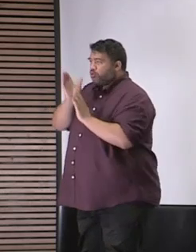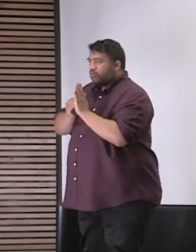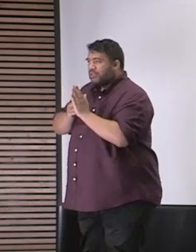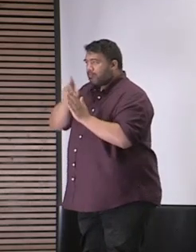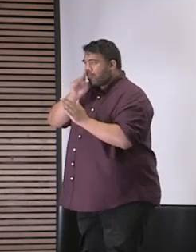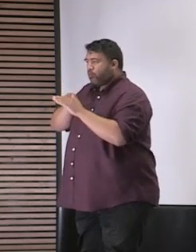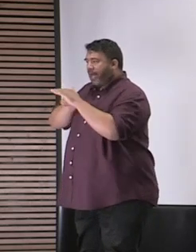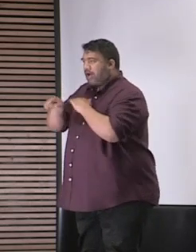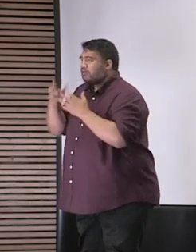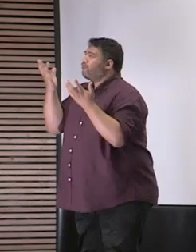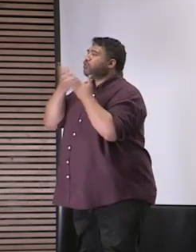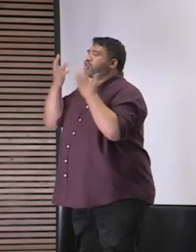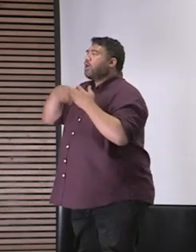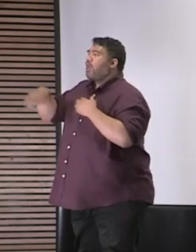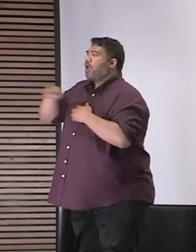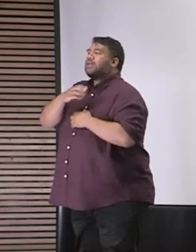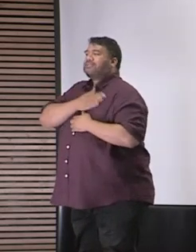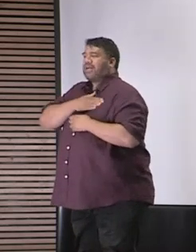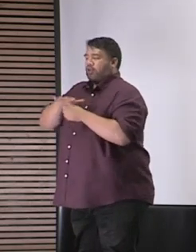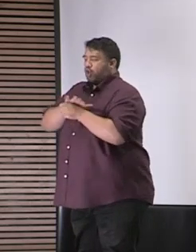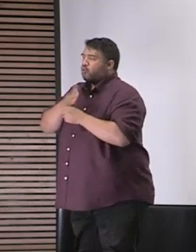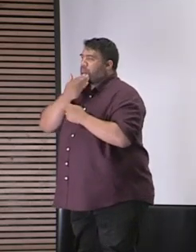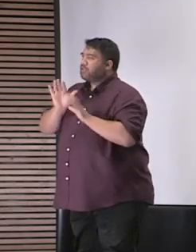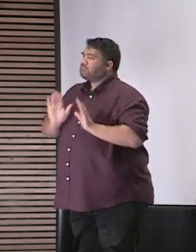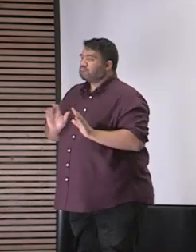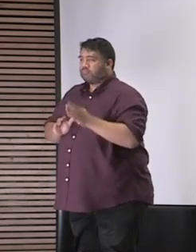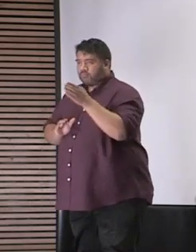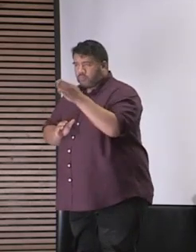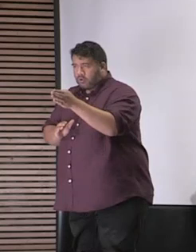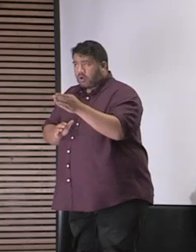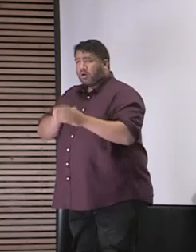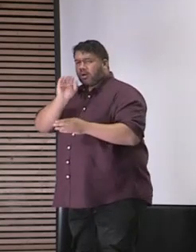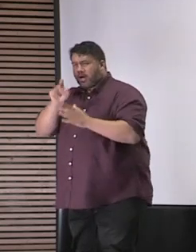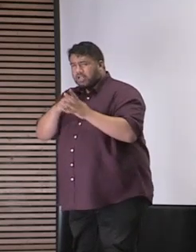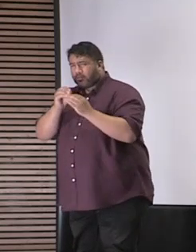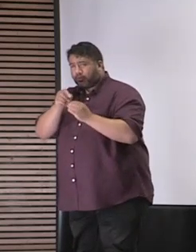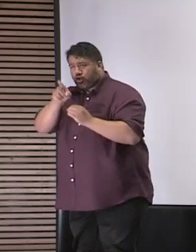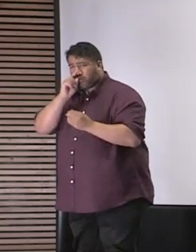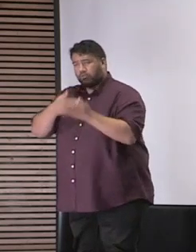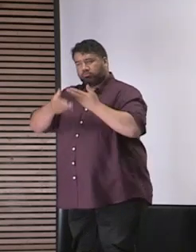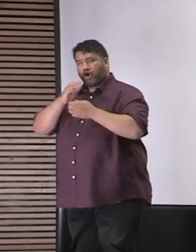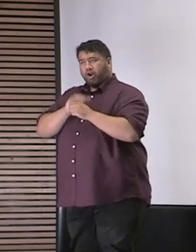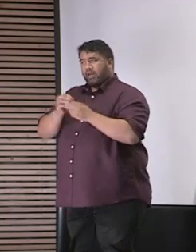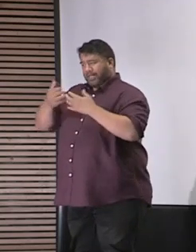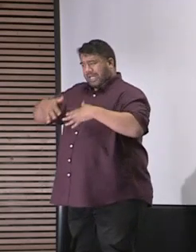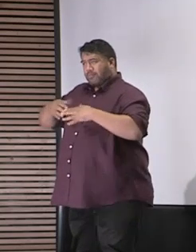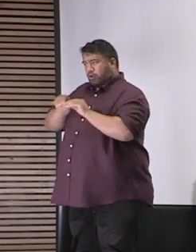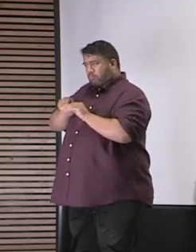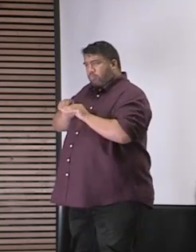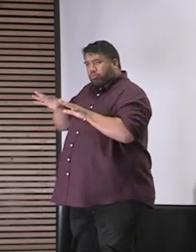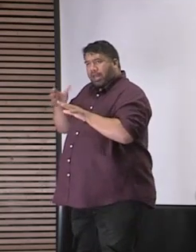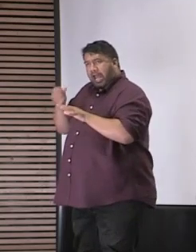bicicleta durante el encierro?